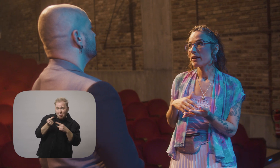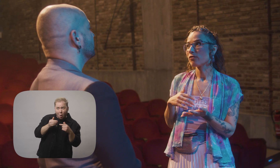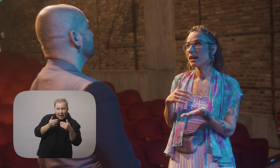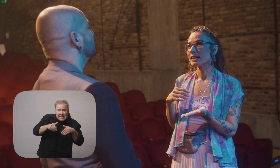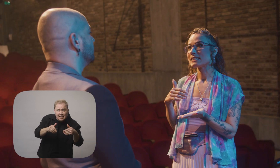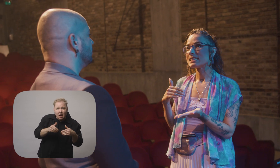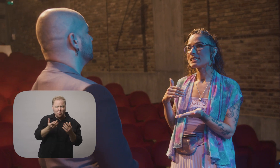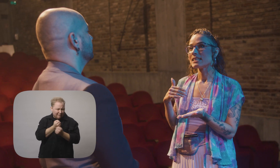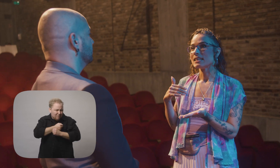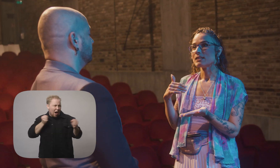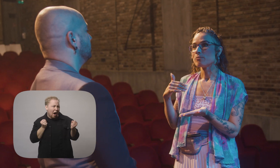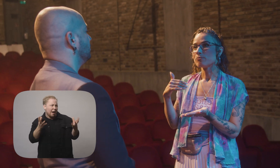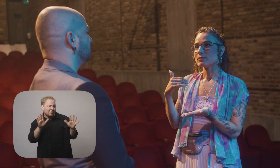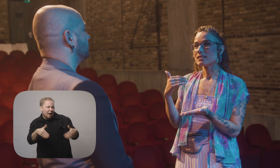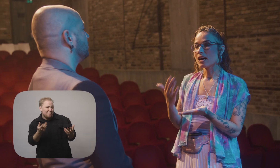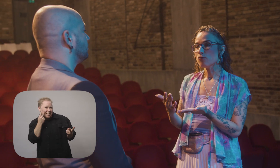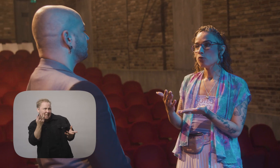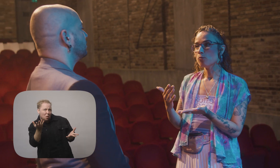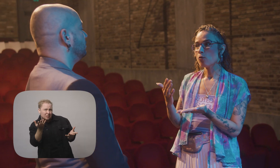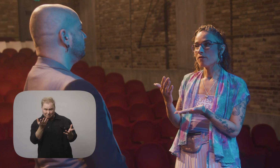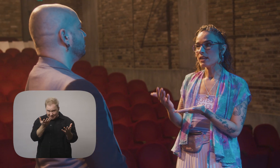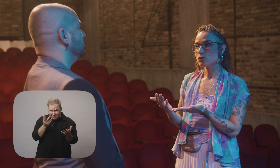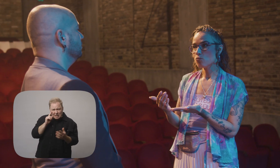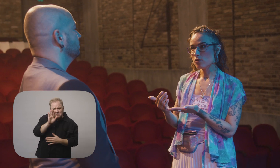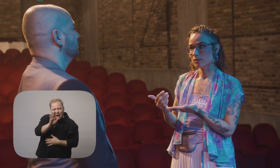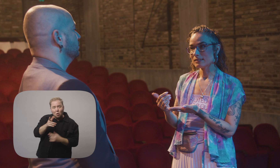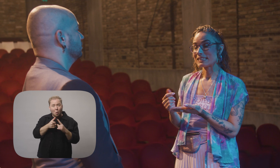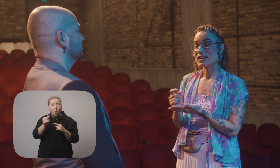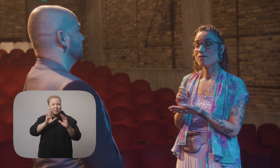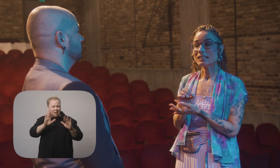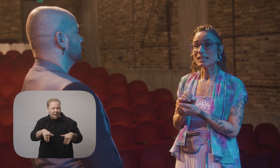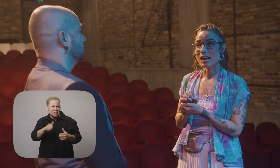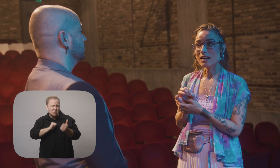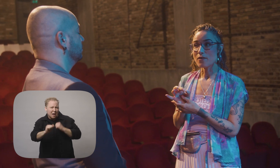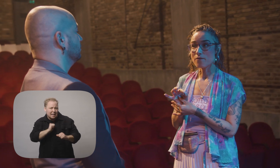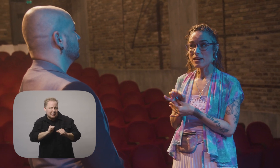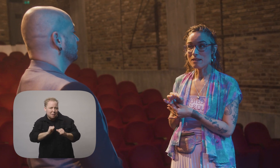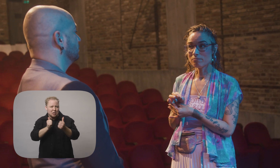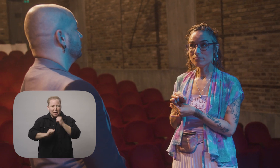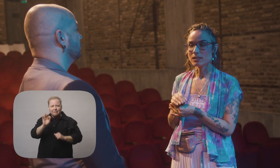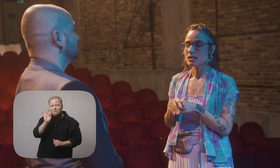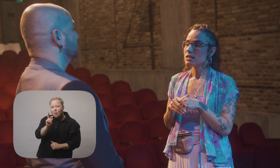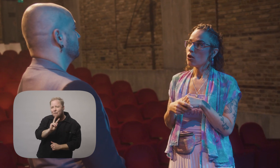Meine Frage an dich ist: Darf Humor wehtun? Wenn ja, wem?